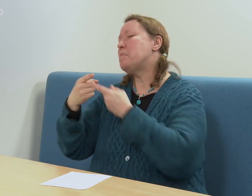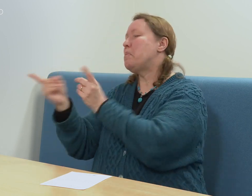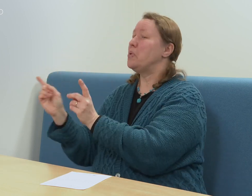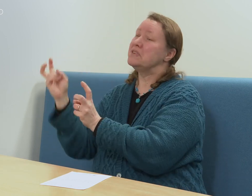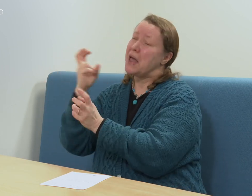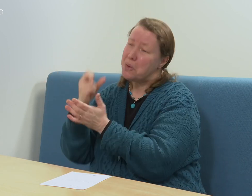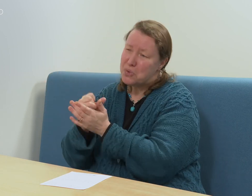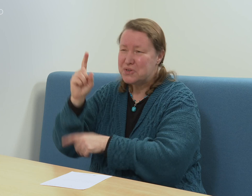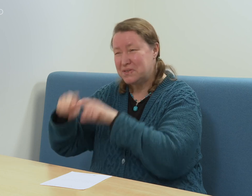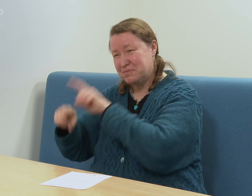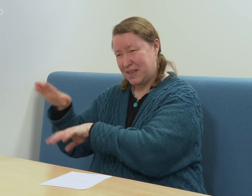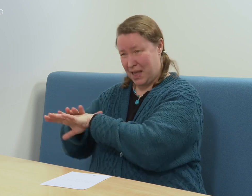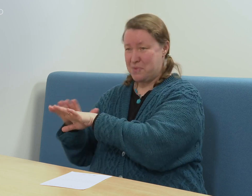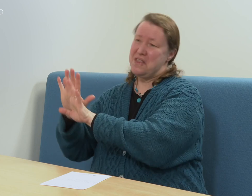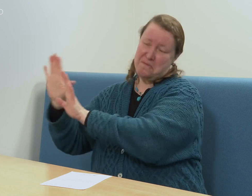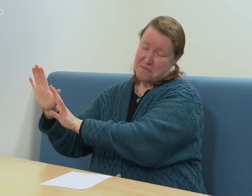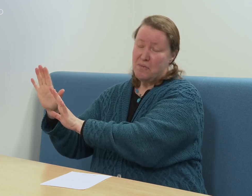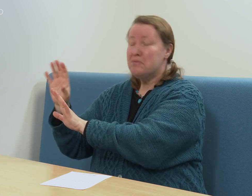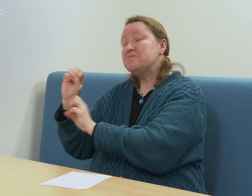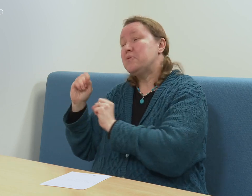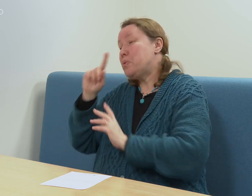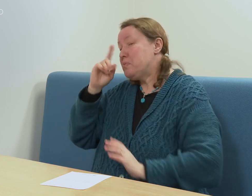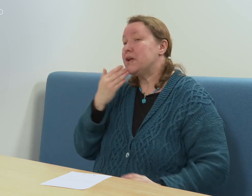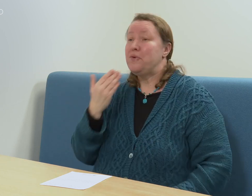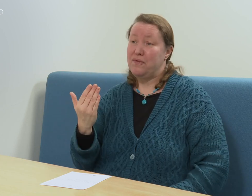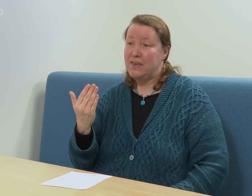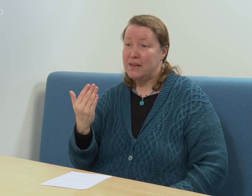ja muita kommunikaatiovälineitä, ja ymmärrämme tämän oikein hyvin.